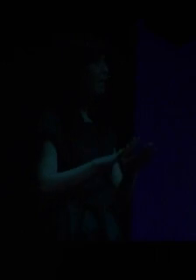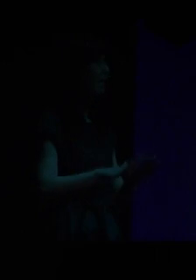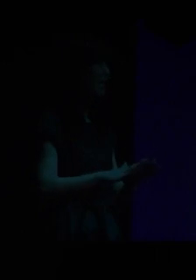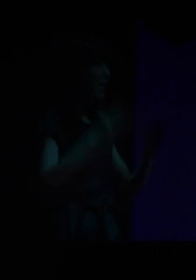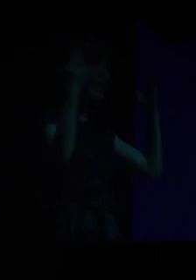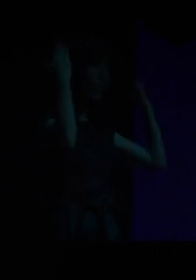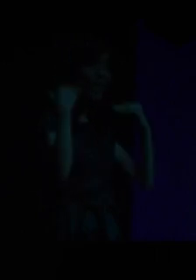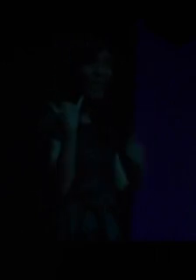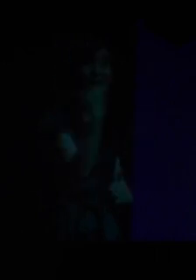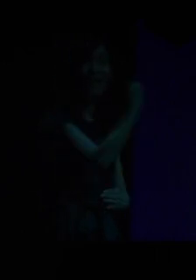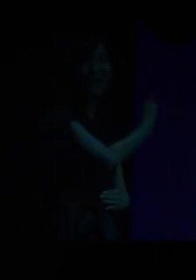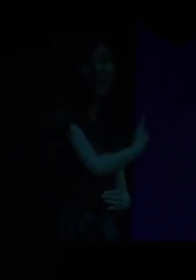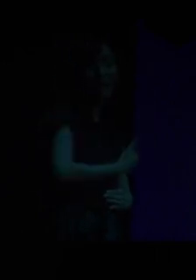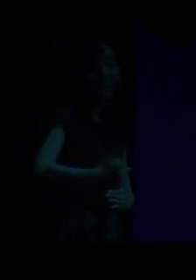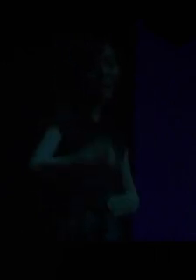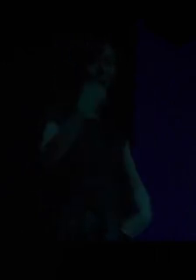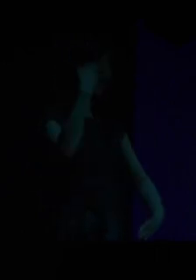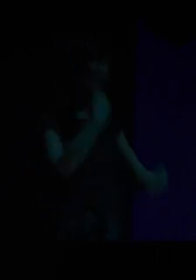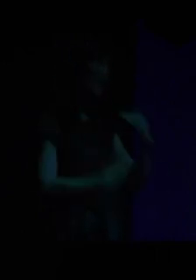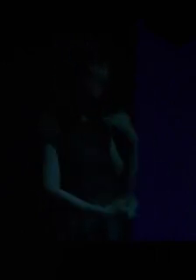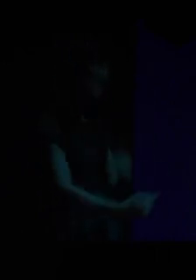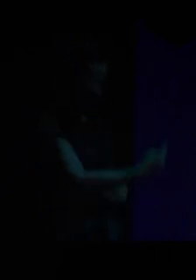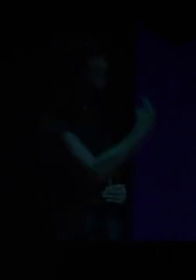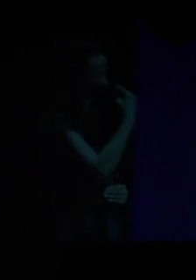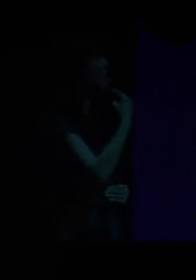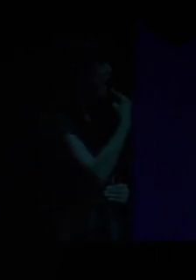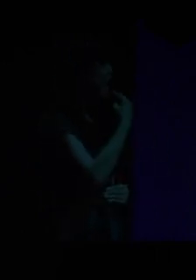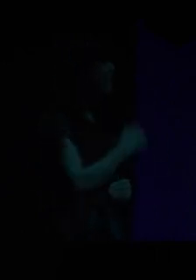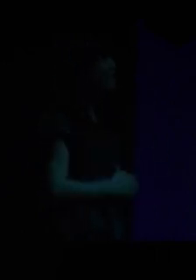Ahora disfruto la vida de no poder escuchar pero,